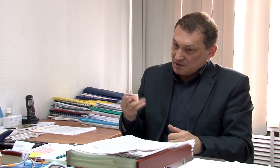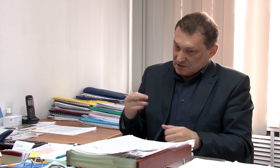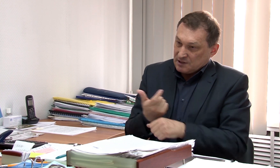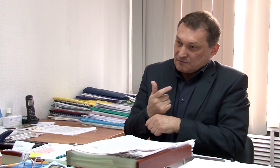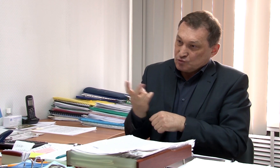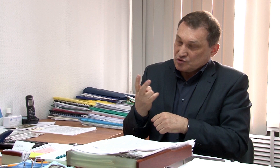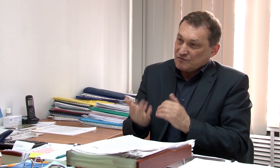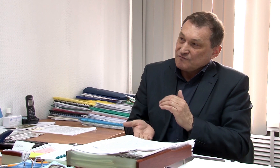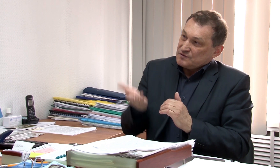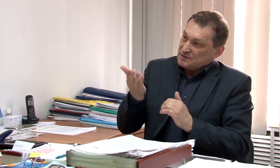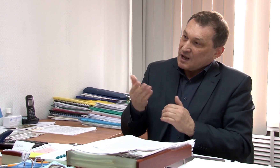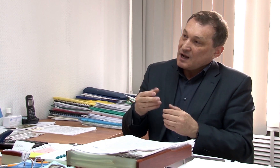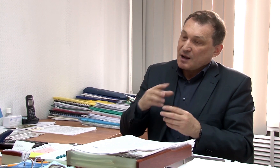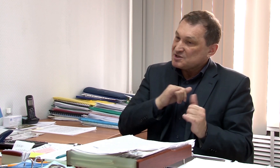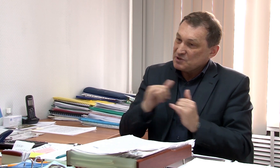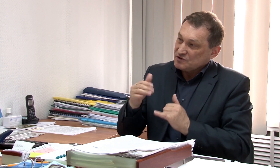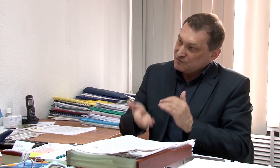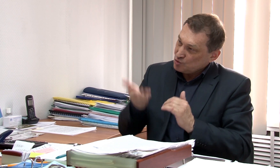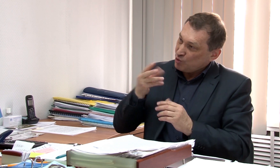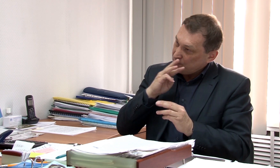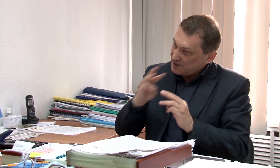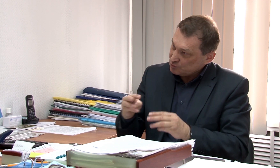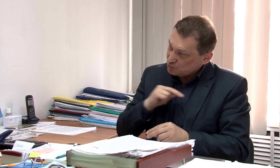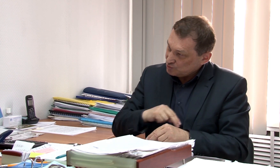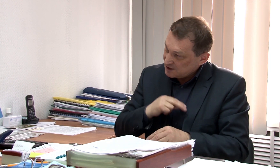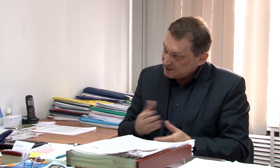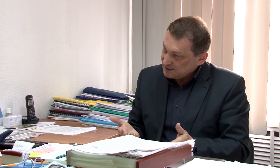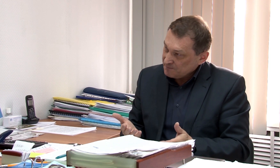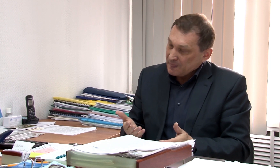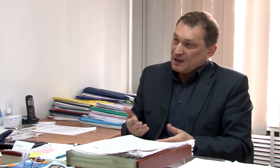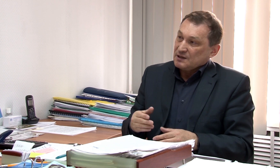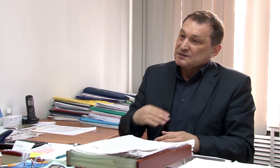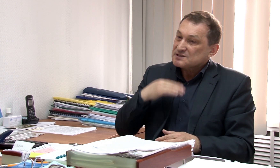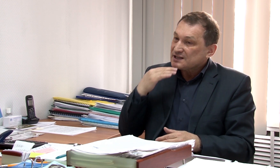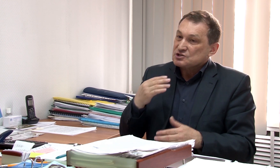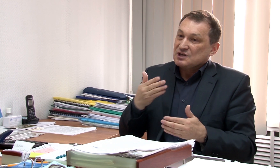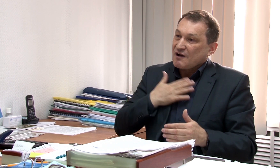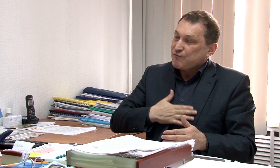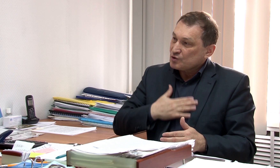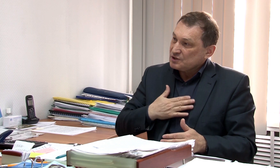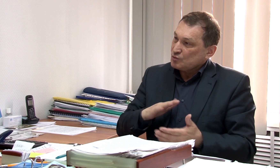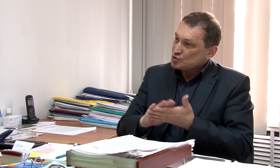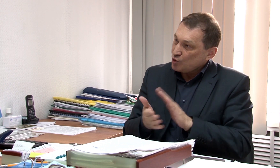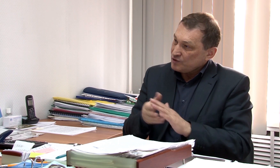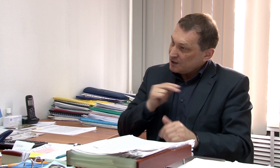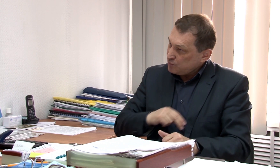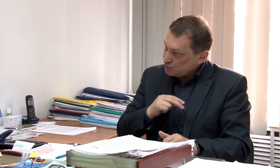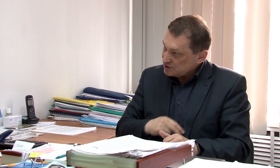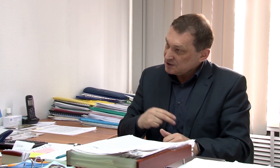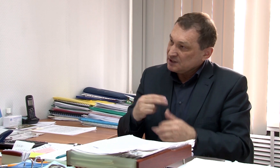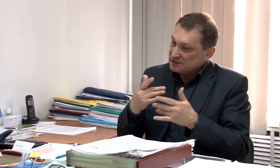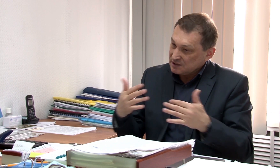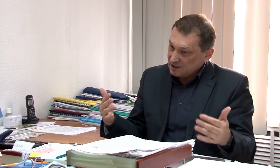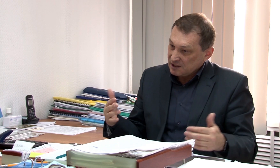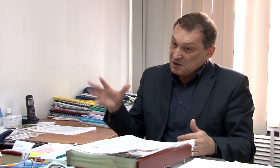Для этого нужно обеспечить высокую оплату труда, достаточно комфортные условия работы и т.д.